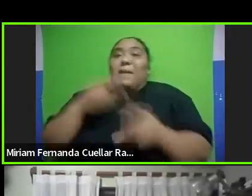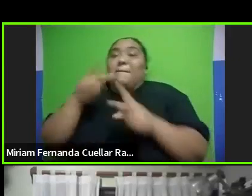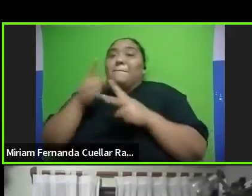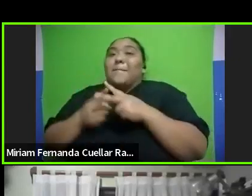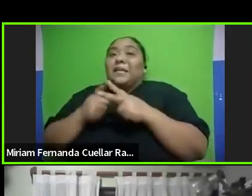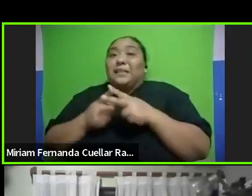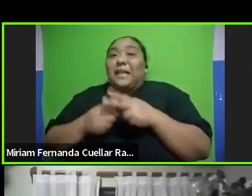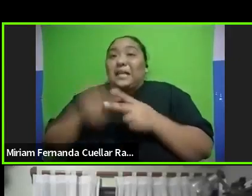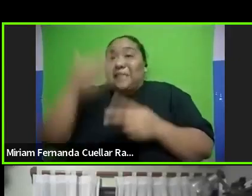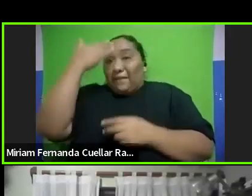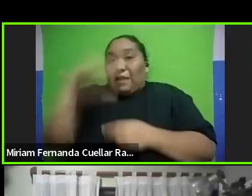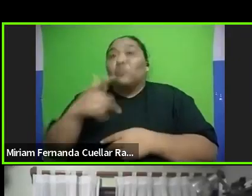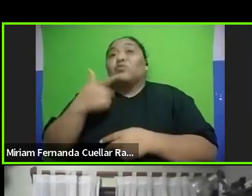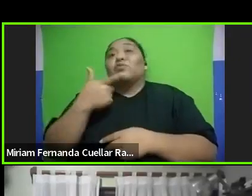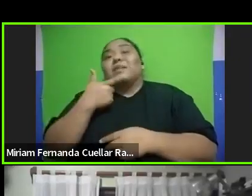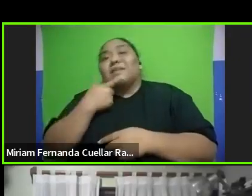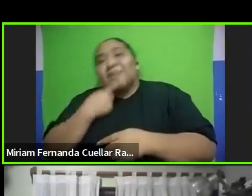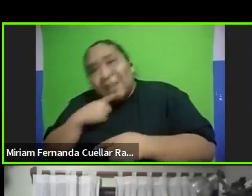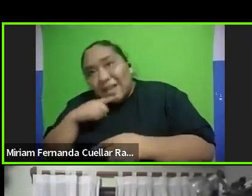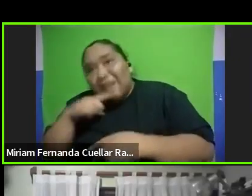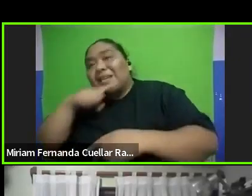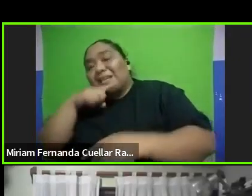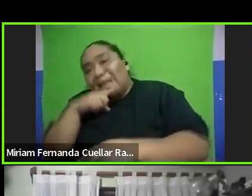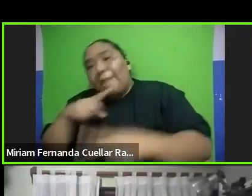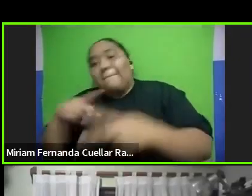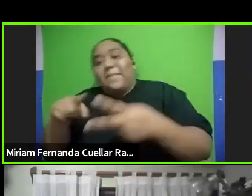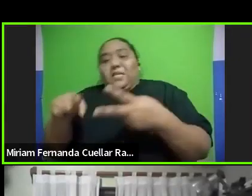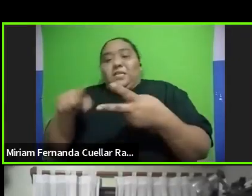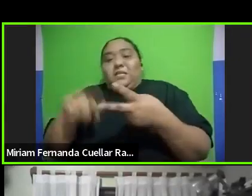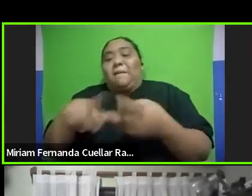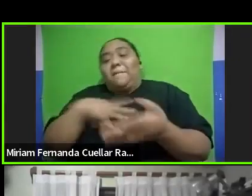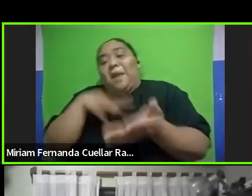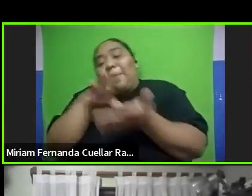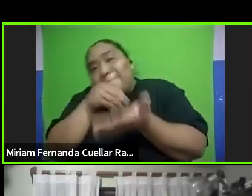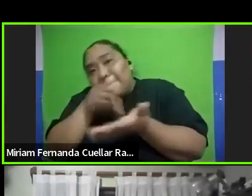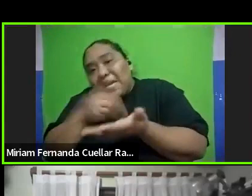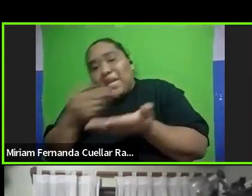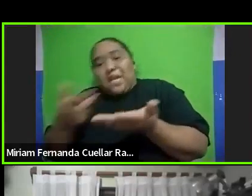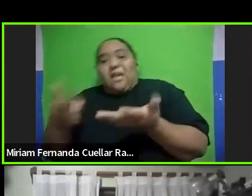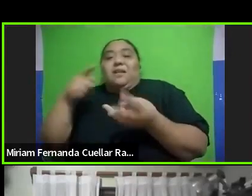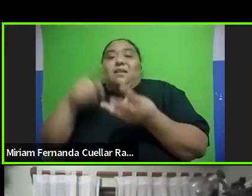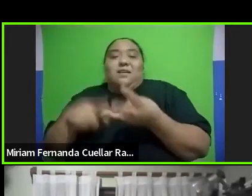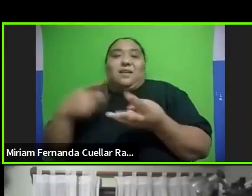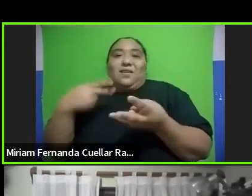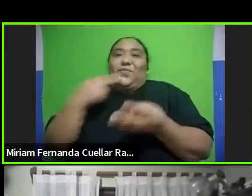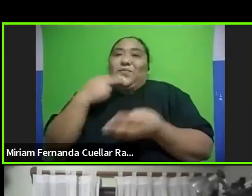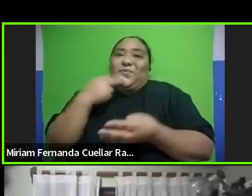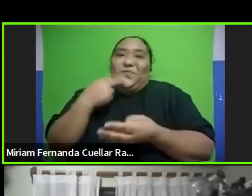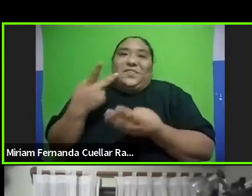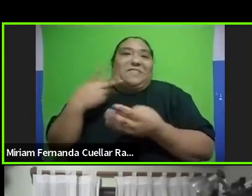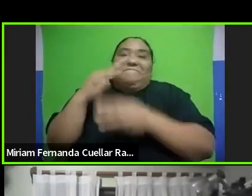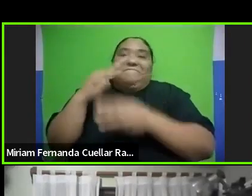en matemáticas pues sabemos que a veces, también es la piscipa la lápiz y papel y un buen problema es y un buen problema es material manipulativo. Cataluña puede ser. Este es